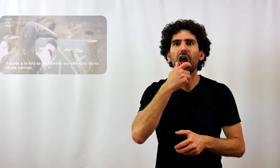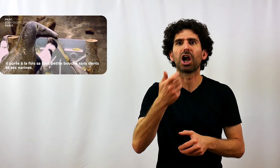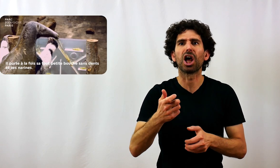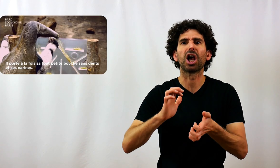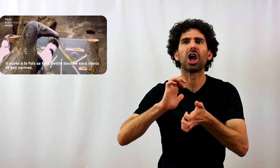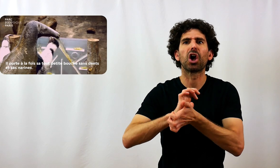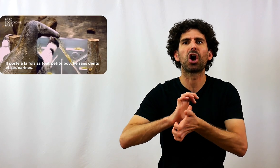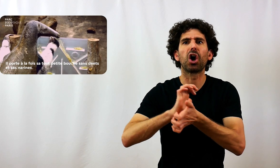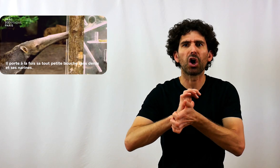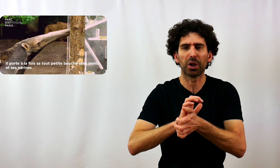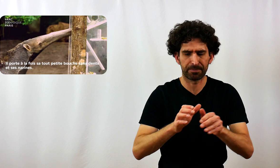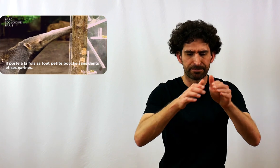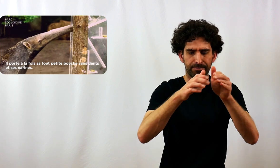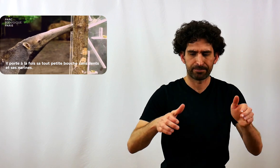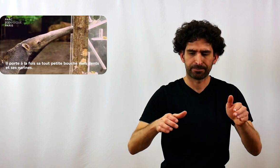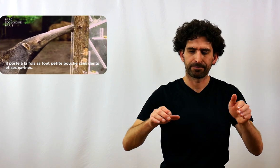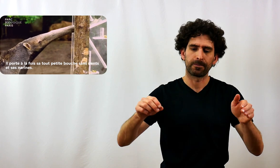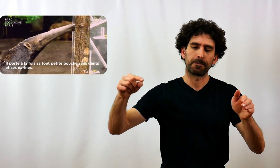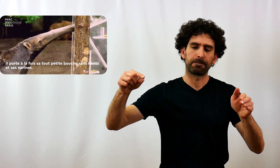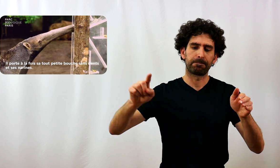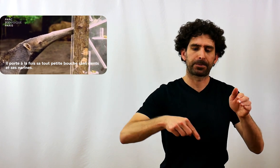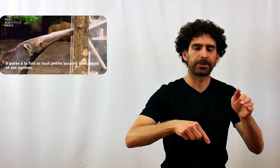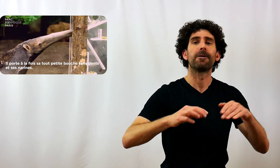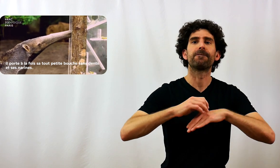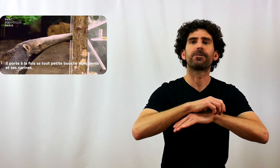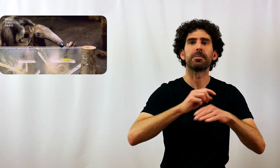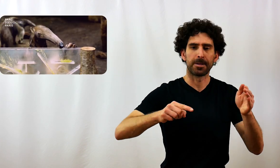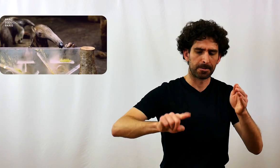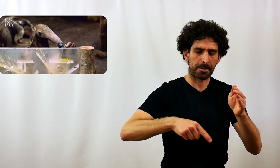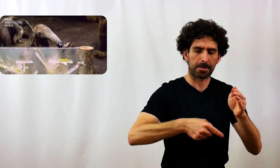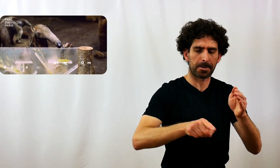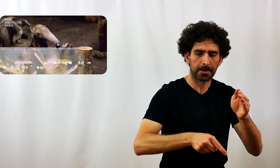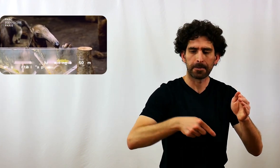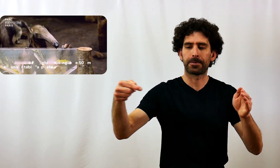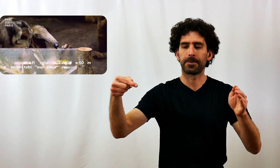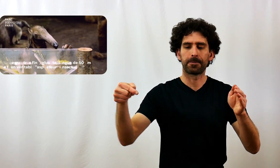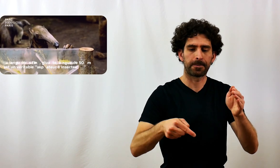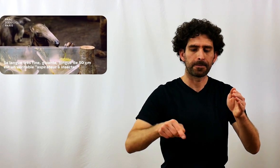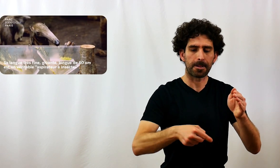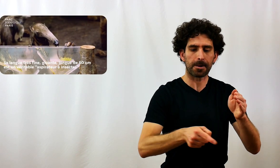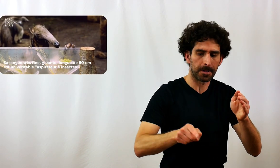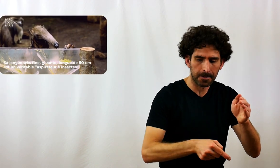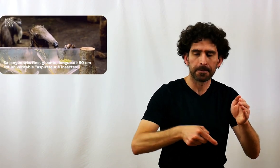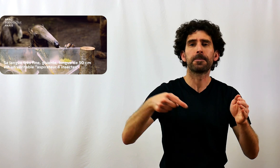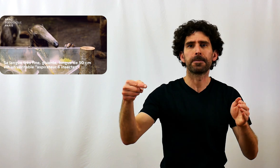Puis, sa langue collant s'y faufile dedans pour dénicher les fourmis avant de les manger.